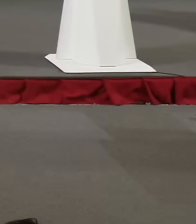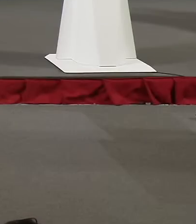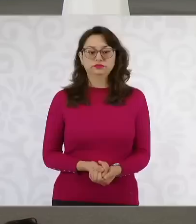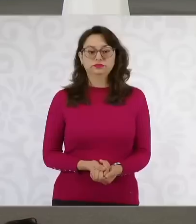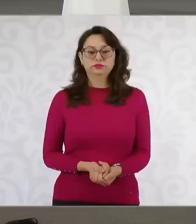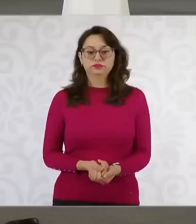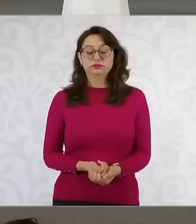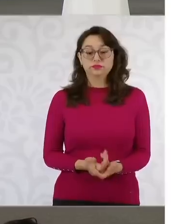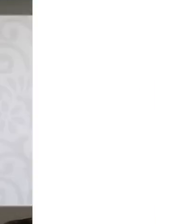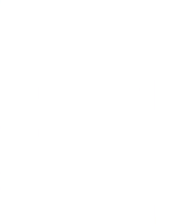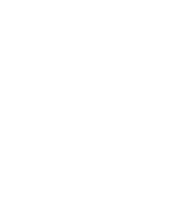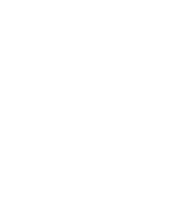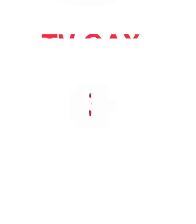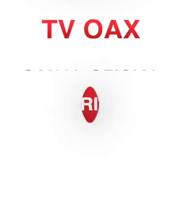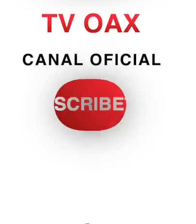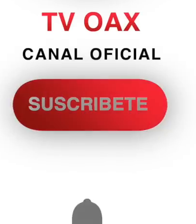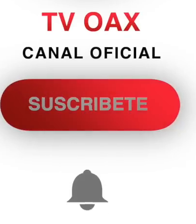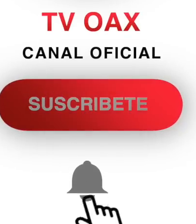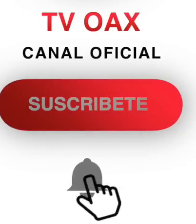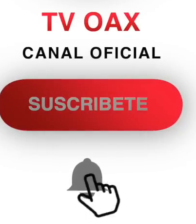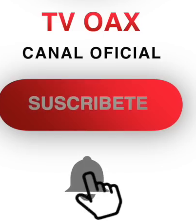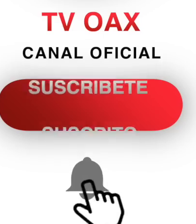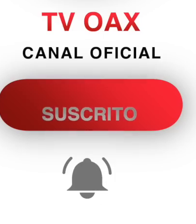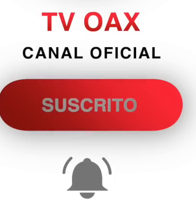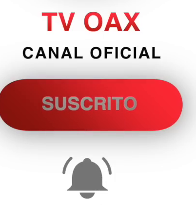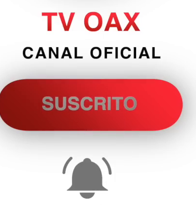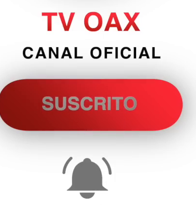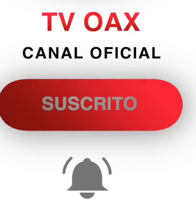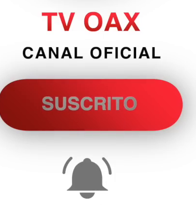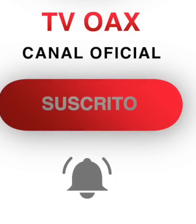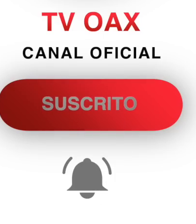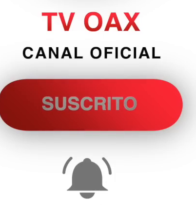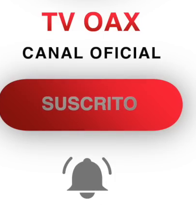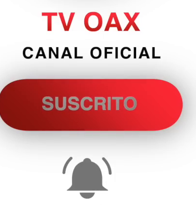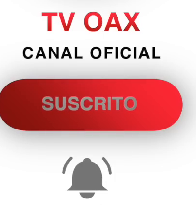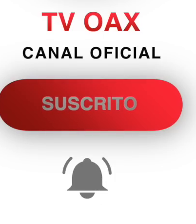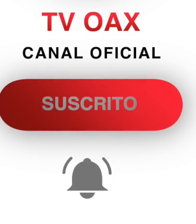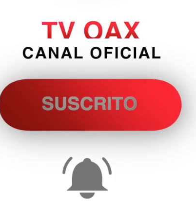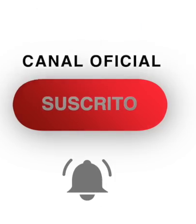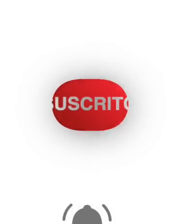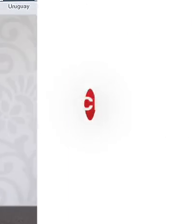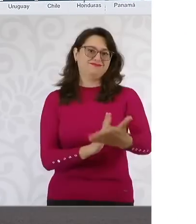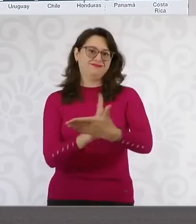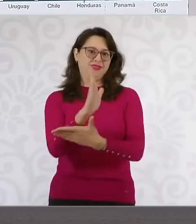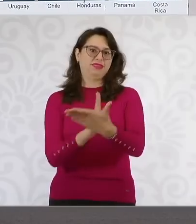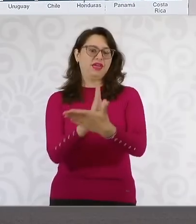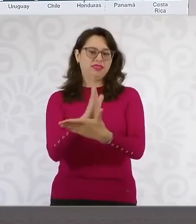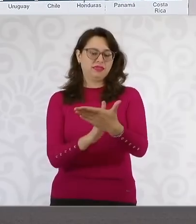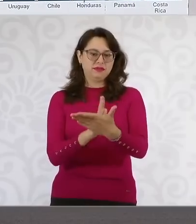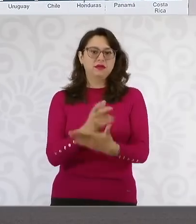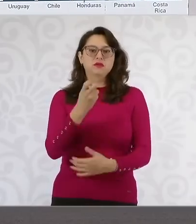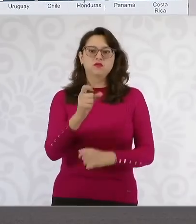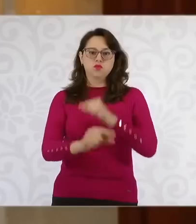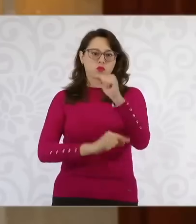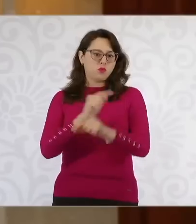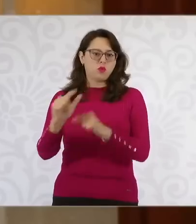del último lugar a por encima del nivel medio y vamos a seguir aumentando el salario mínimo